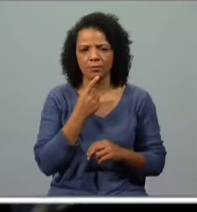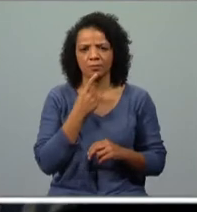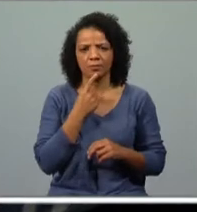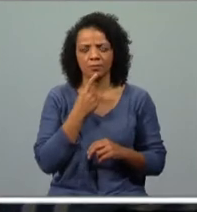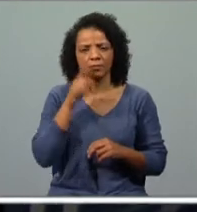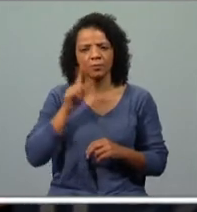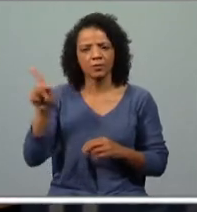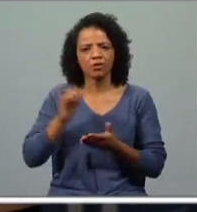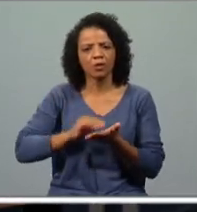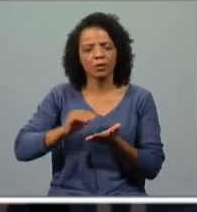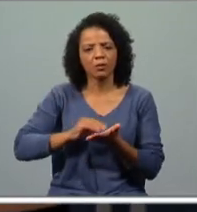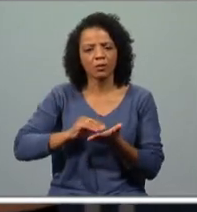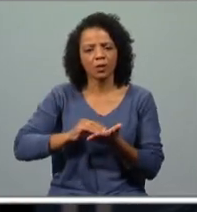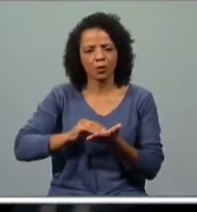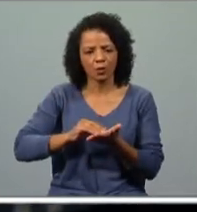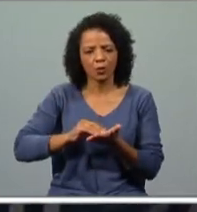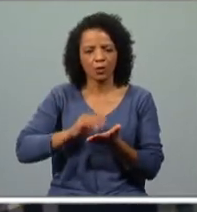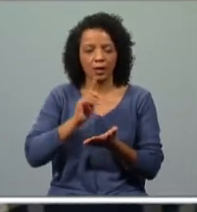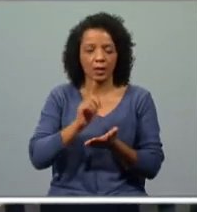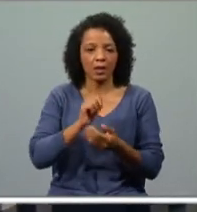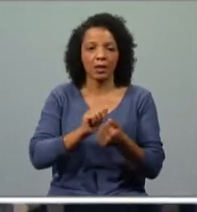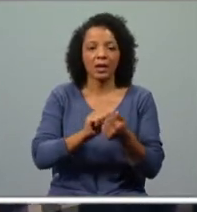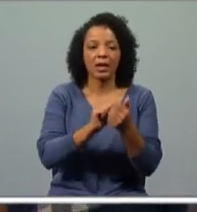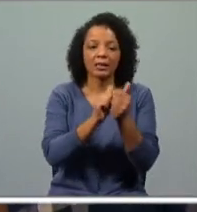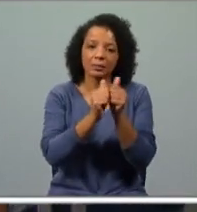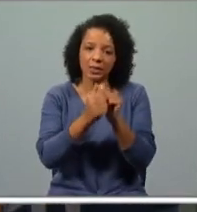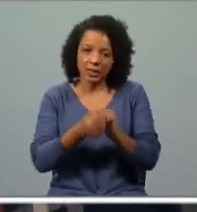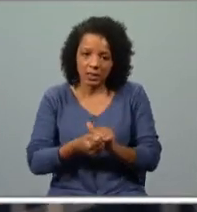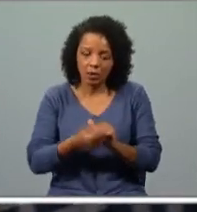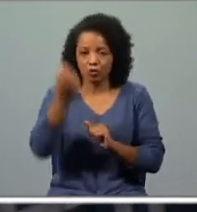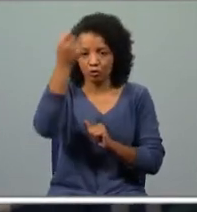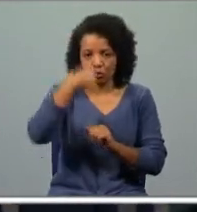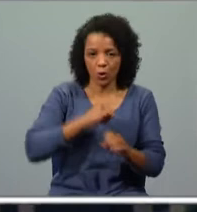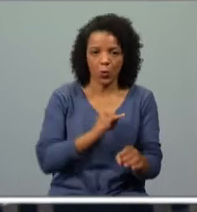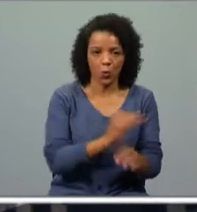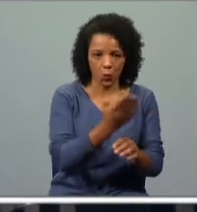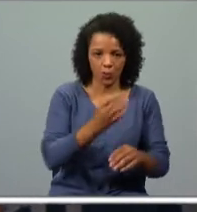escreveu esta obra seja é uma adaptação de uma outra história e ela quando 寫了這部作品是否是改編另一個故事，她什麼時候